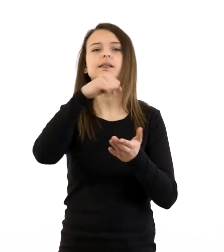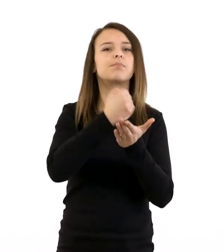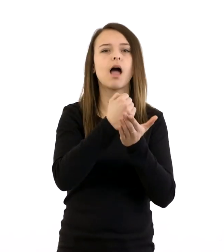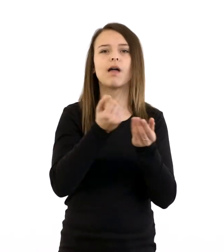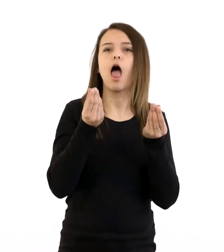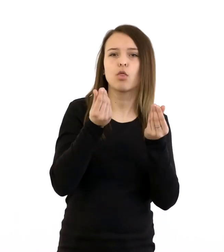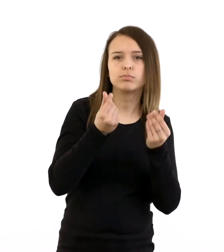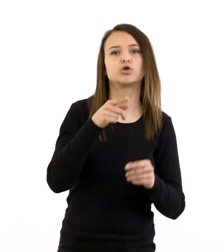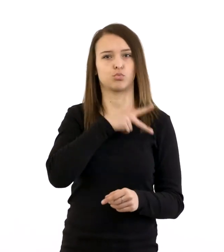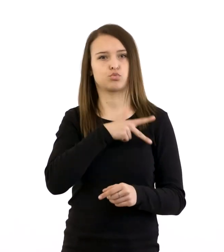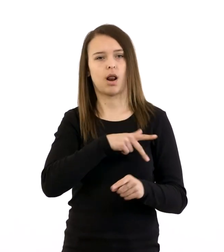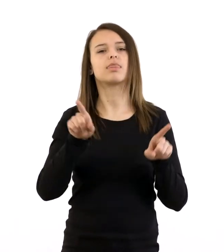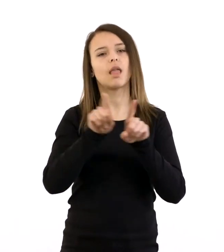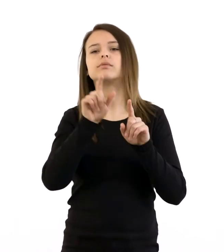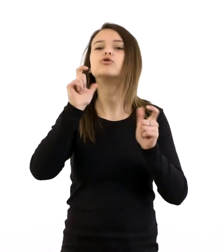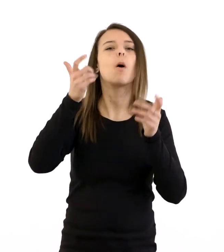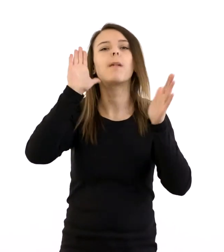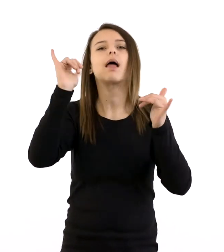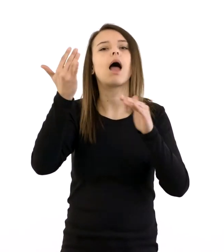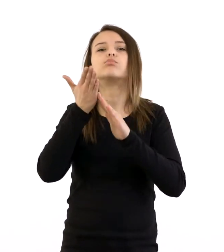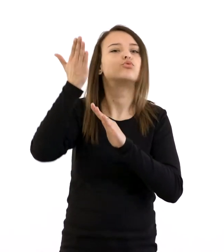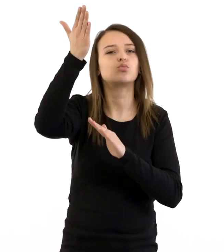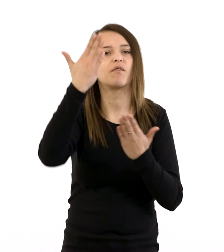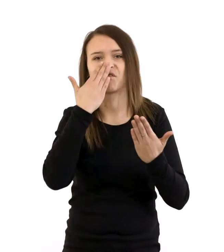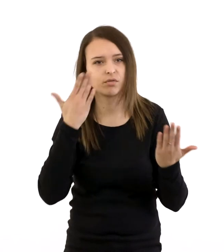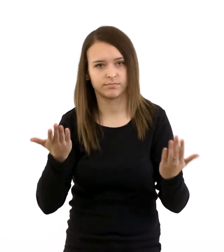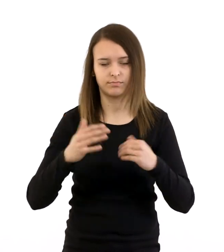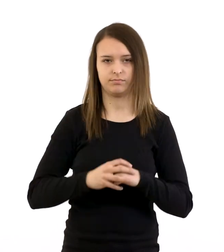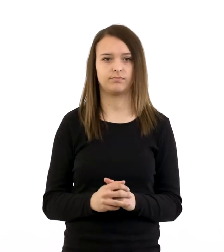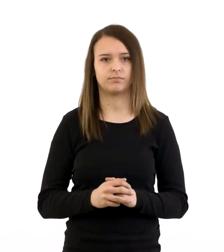i sytuacji ekonomicznej spółdzielni oraz przyszłości;